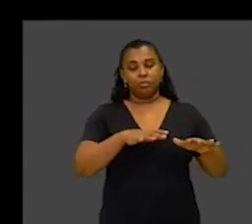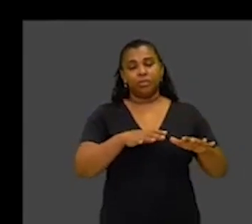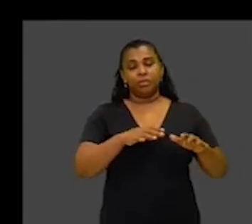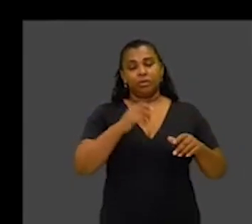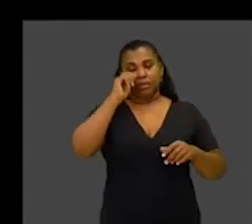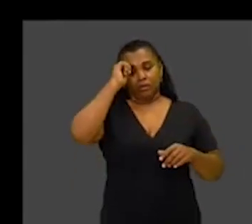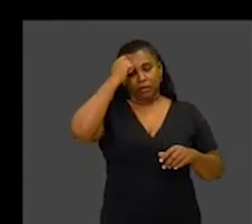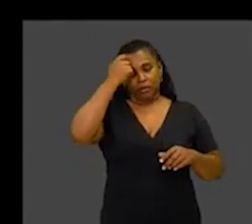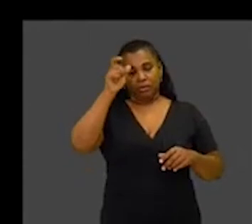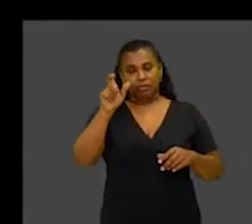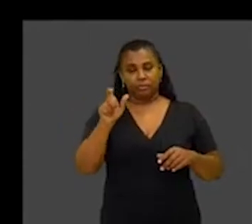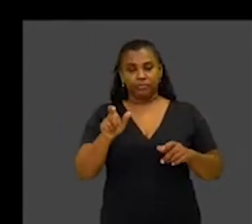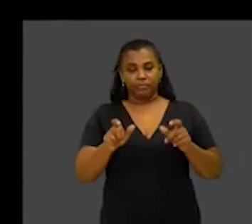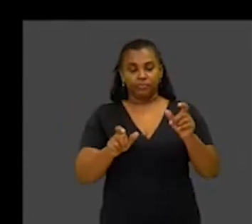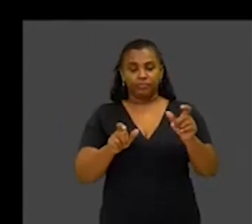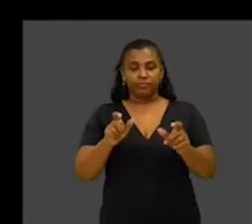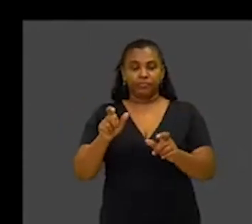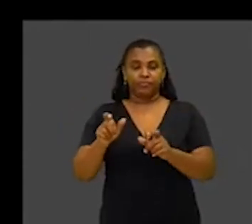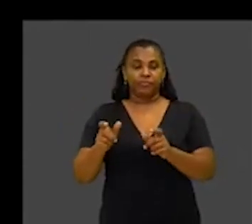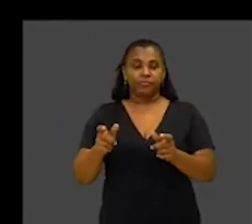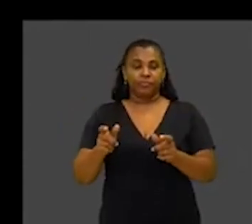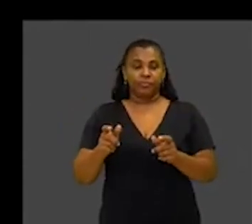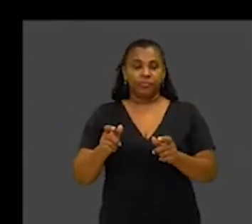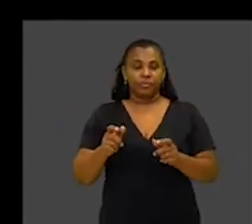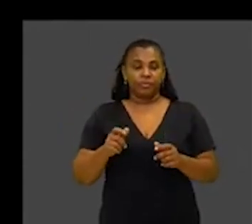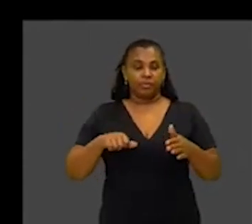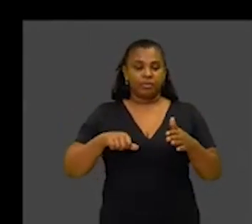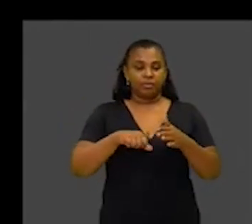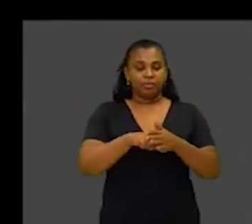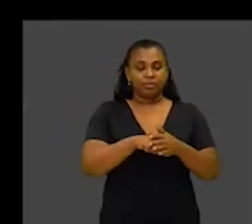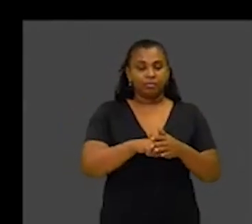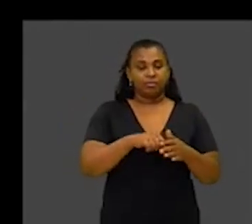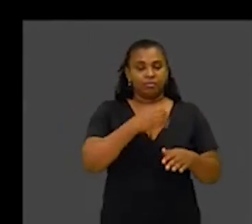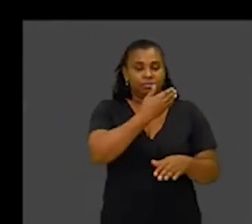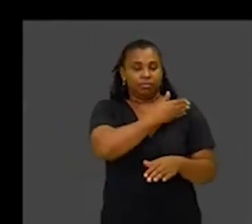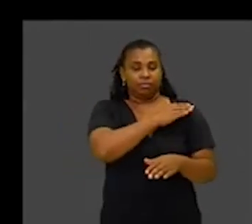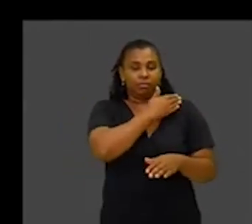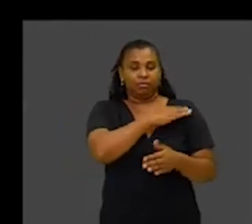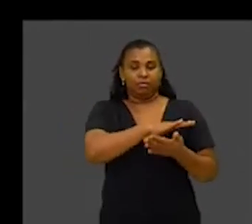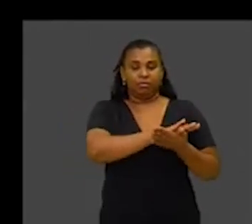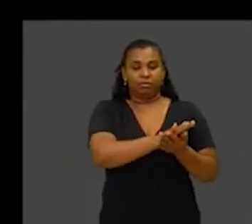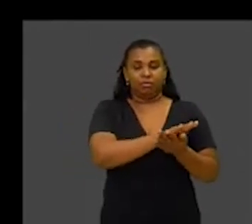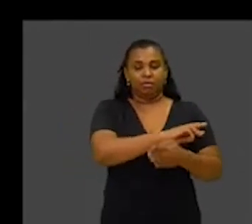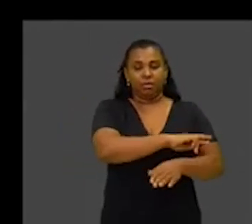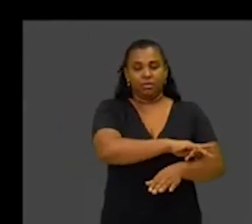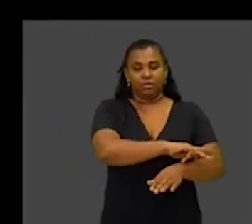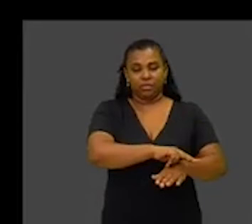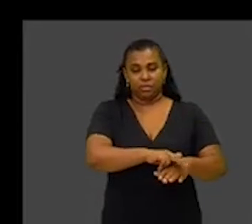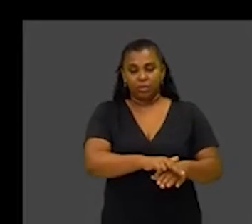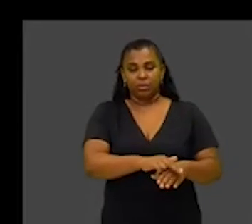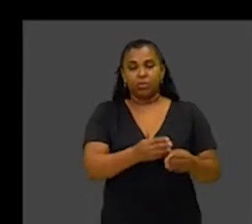não apenas a denúncia do racismo não apenas a denúncia sobre os prejuízos provocados pelo